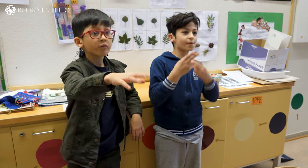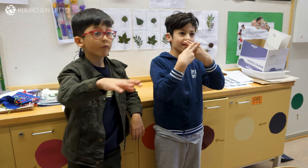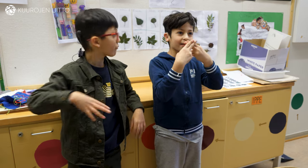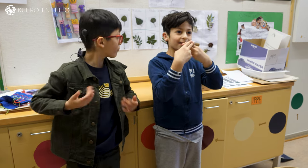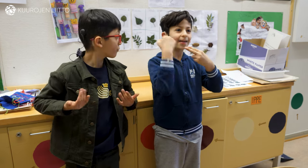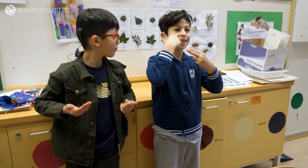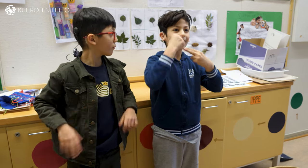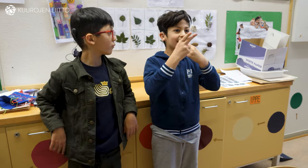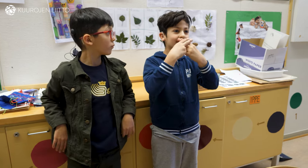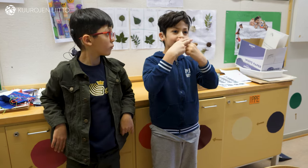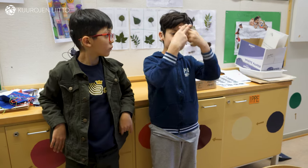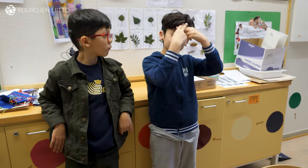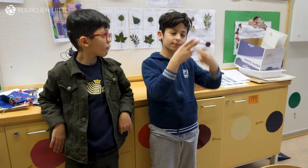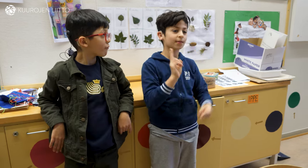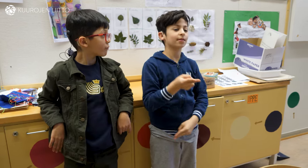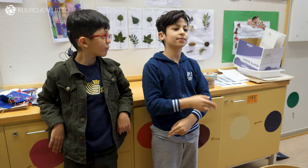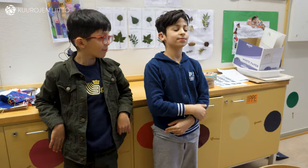Leikitään myös lääkäriä.